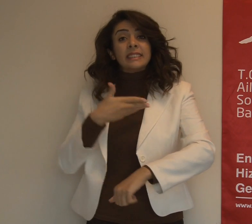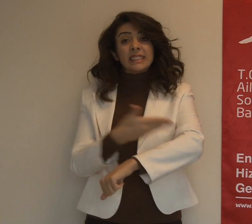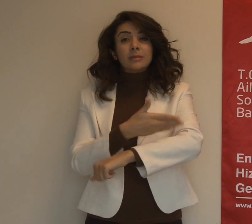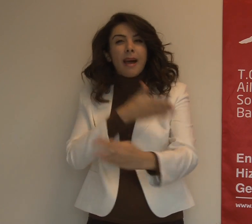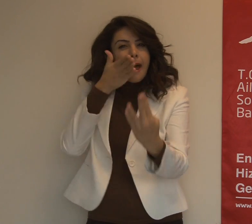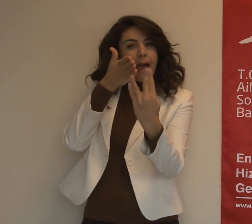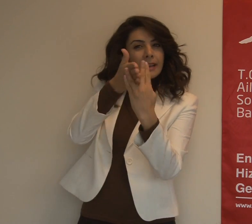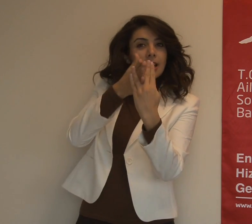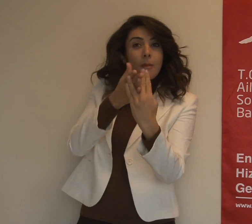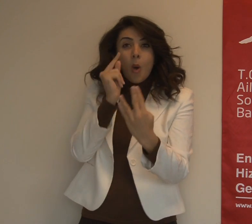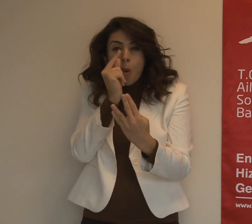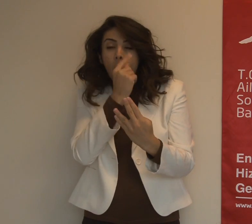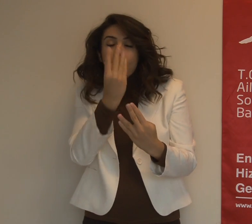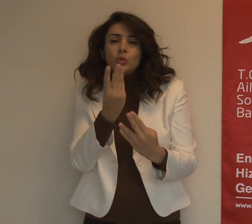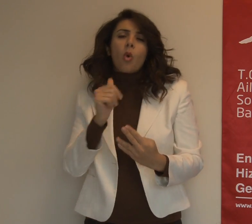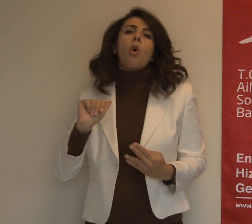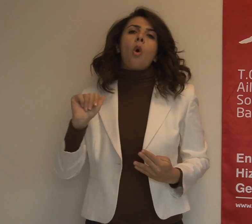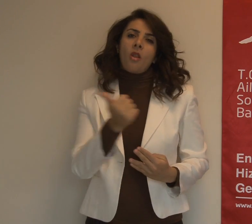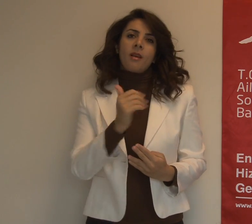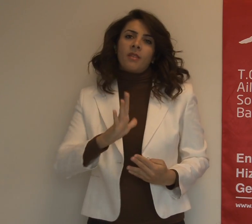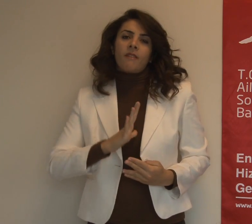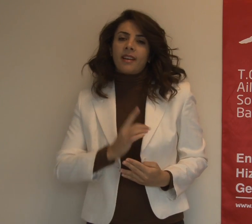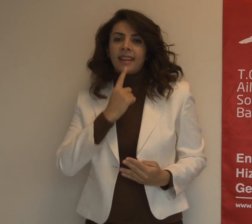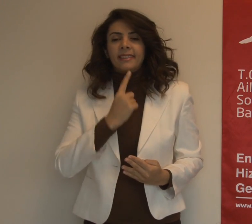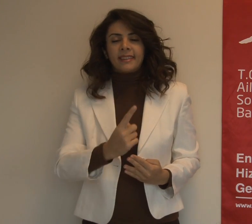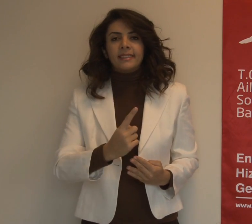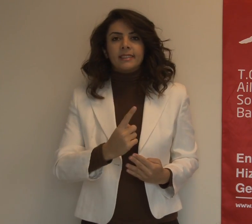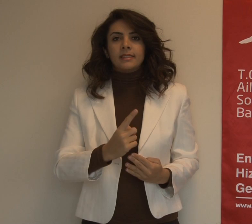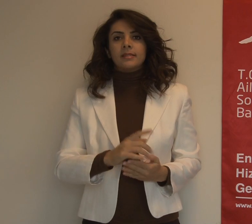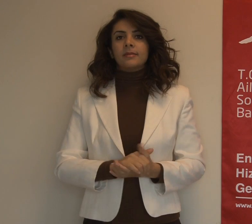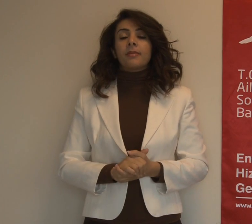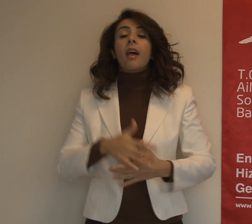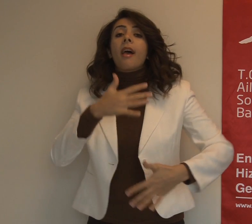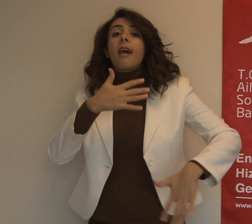engellilerin hizmete erişebilirliğini önemsediklerini dile getirdi.